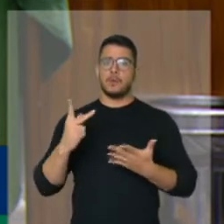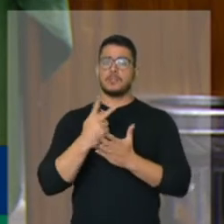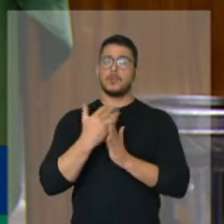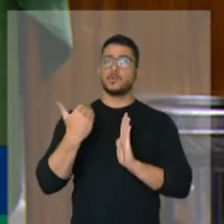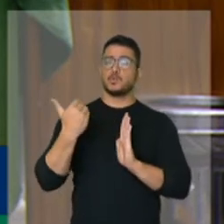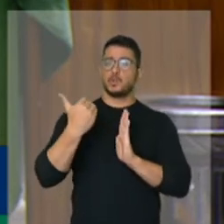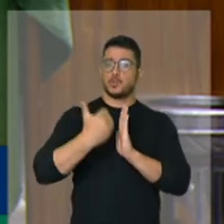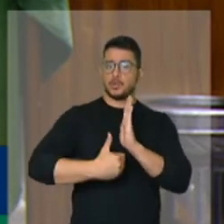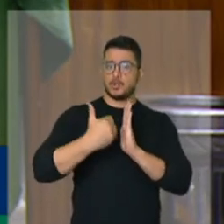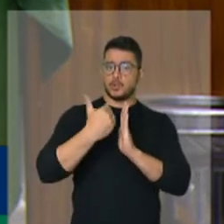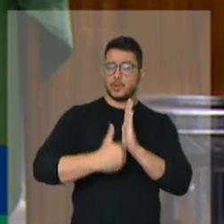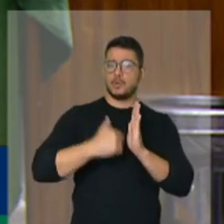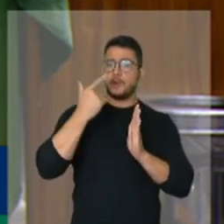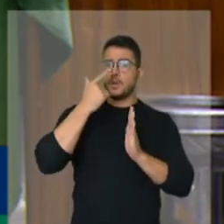MAS TEVE PREJUÍZO DE 2012 A 2015, É